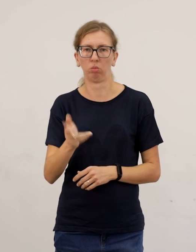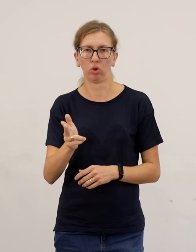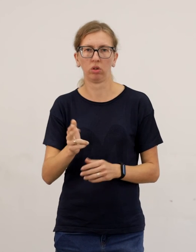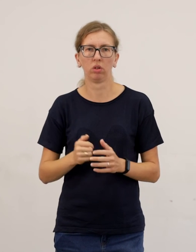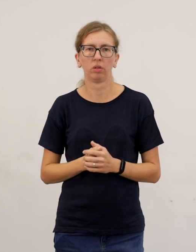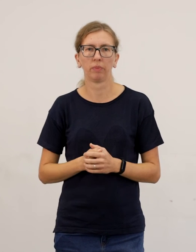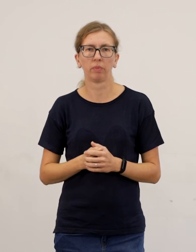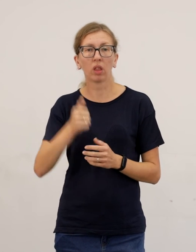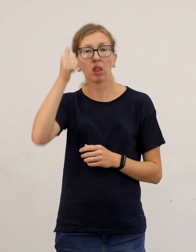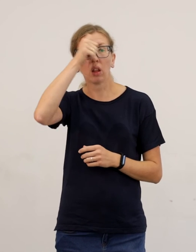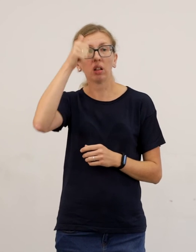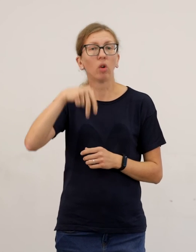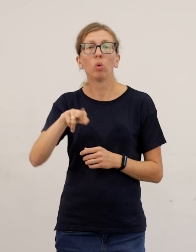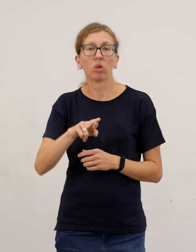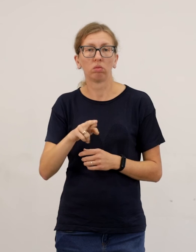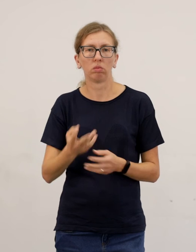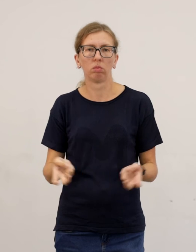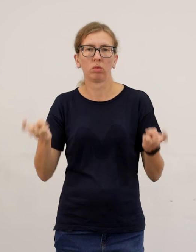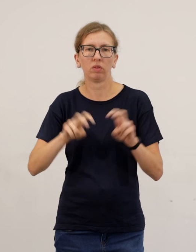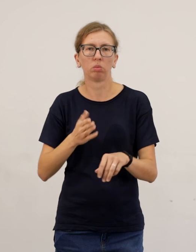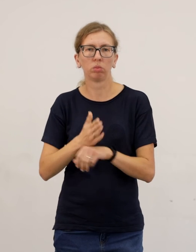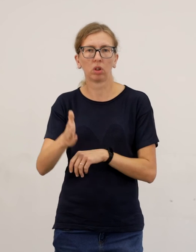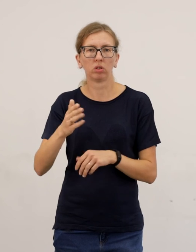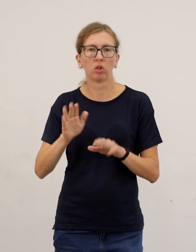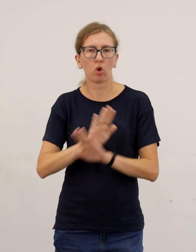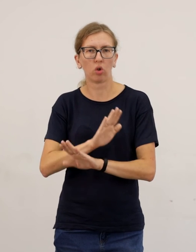posiadania takiej broni przed obcym wywiadem.